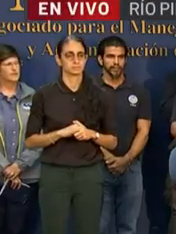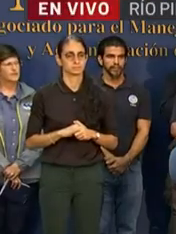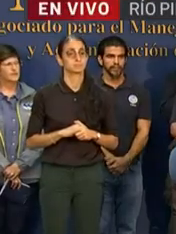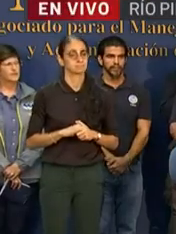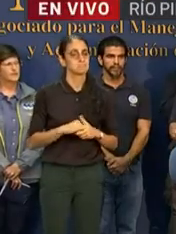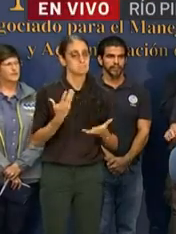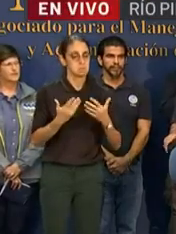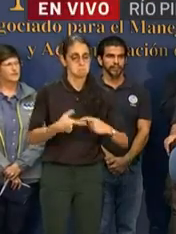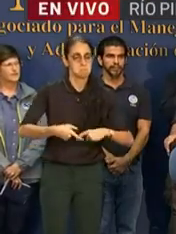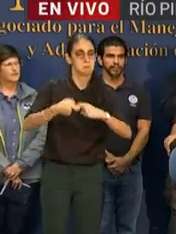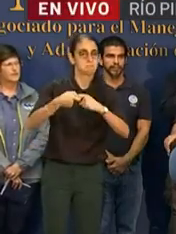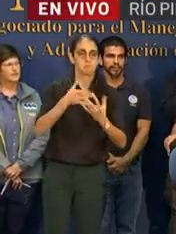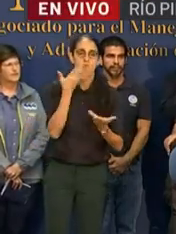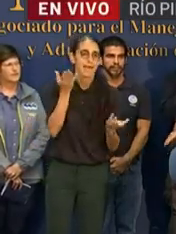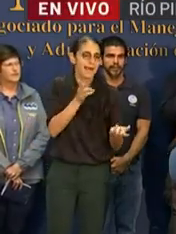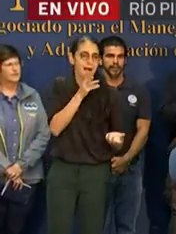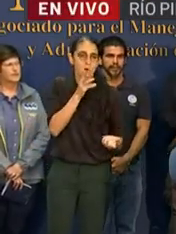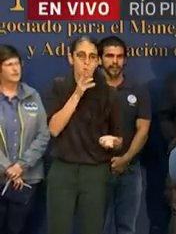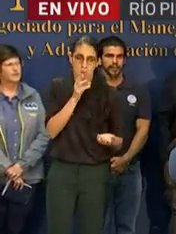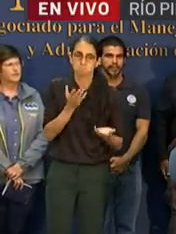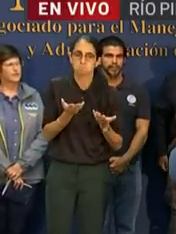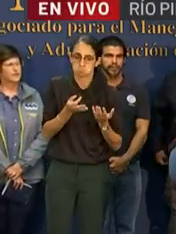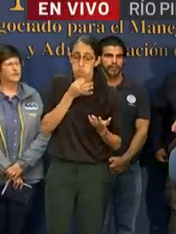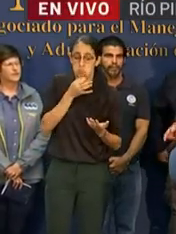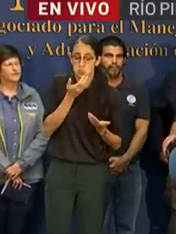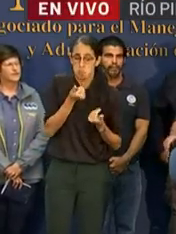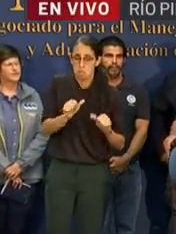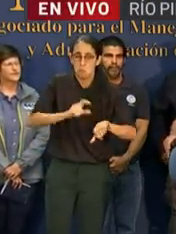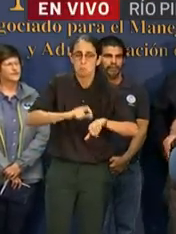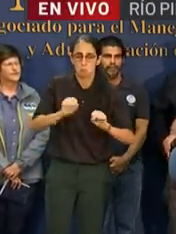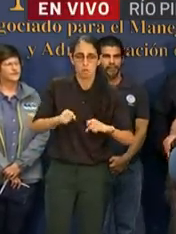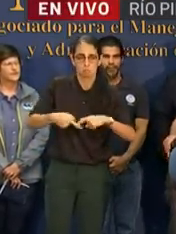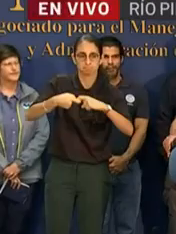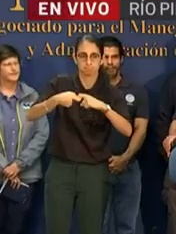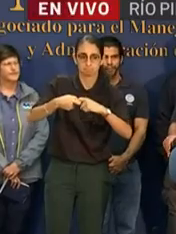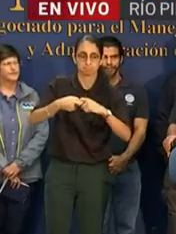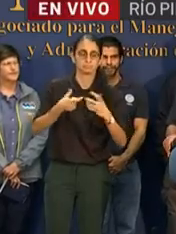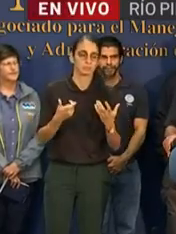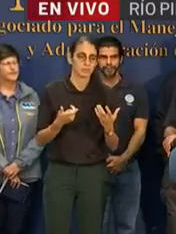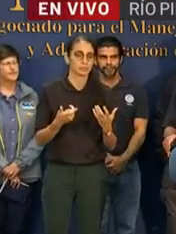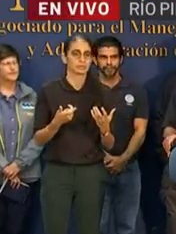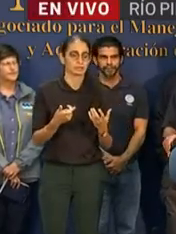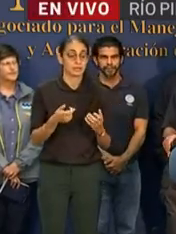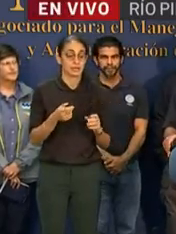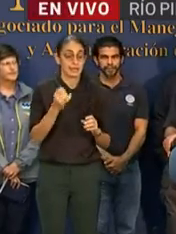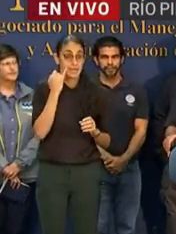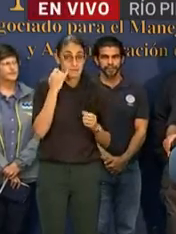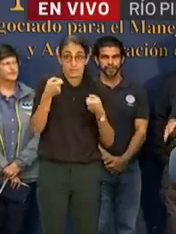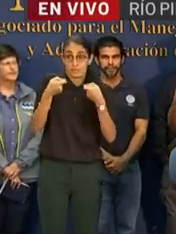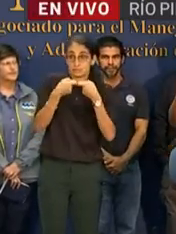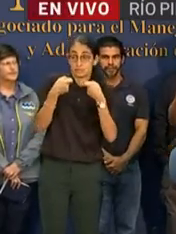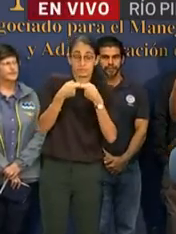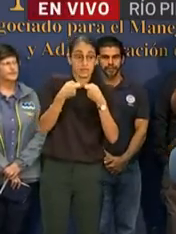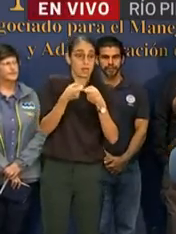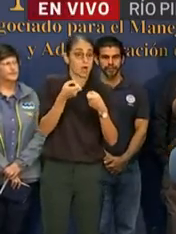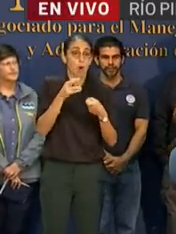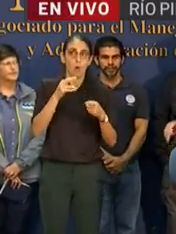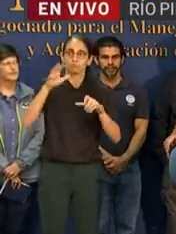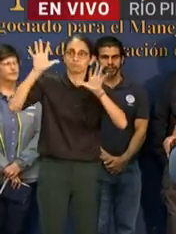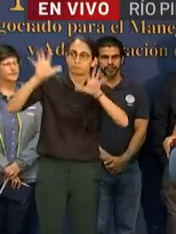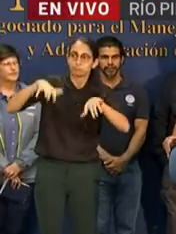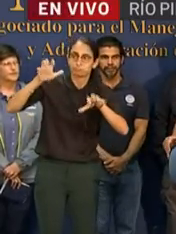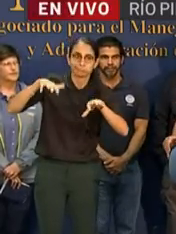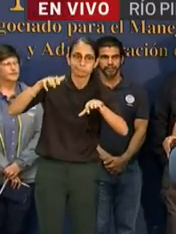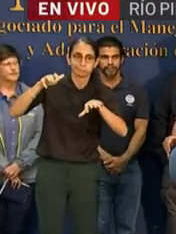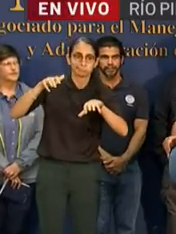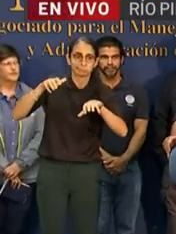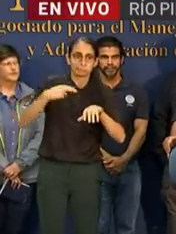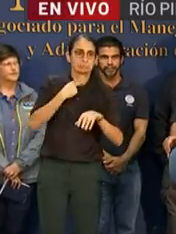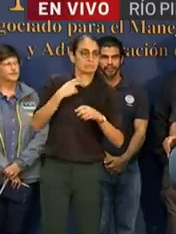TRANSPORTACION INDICA QUE LOS